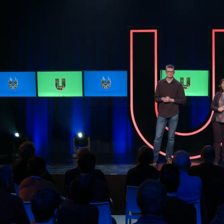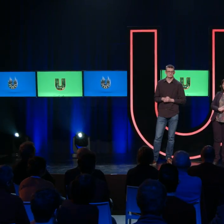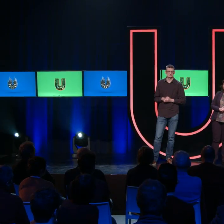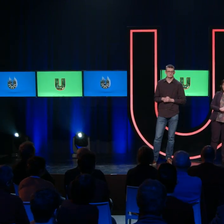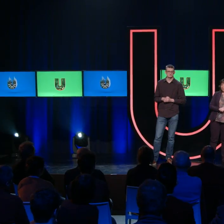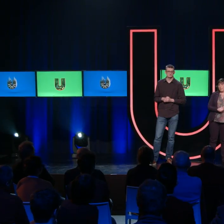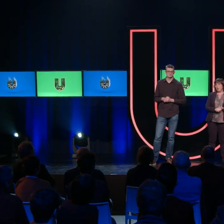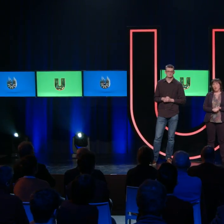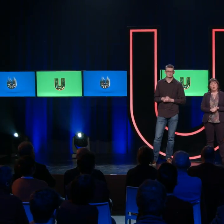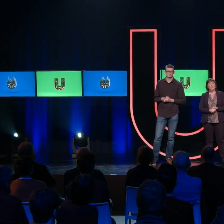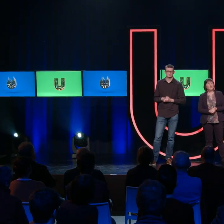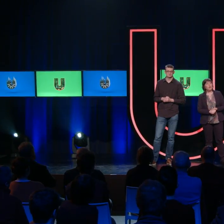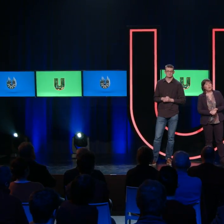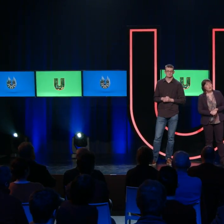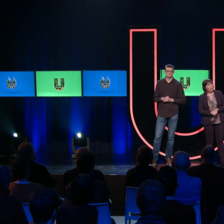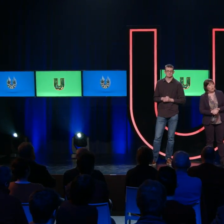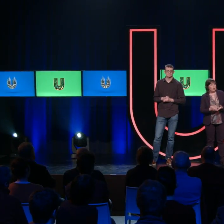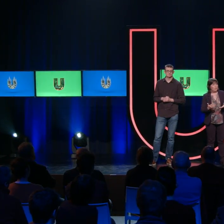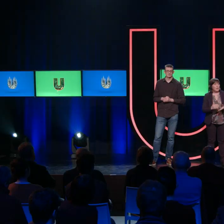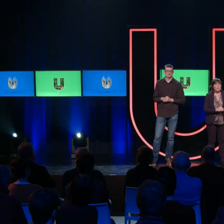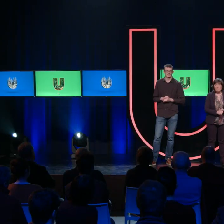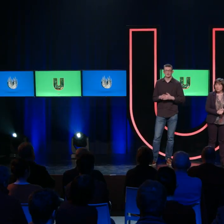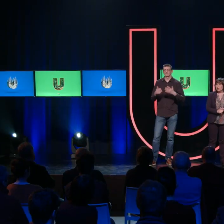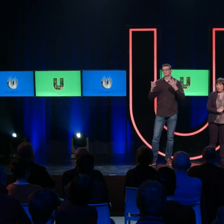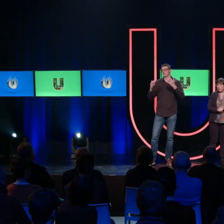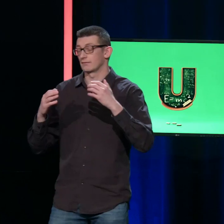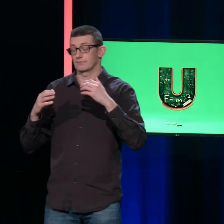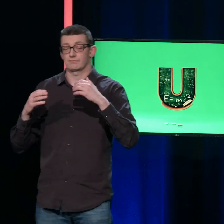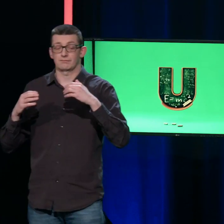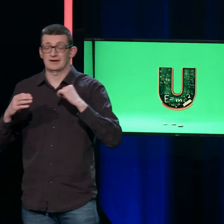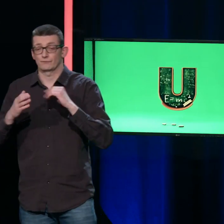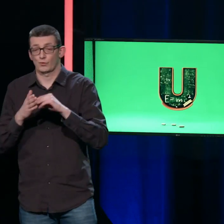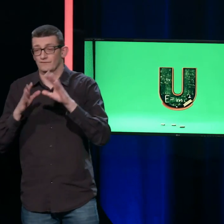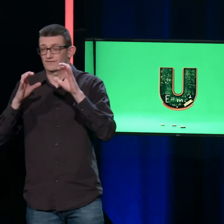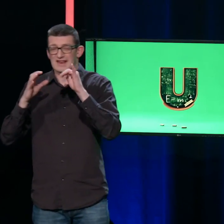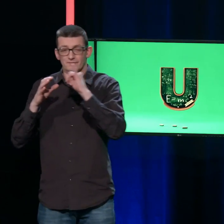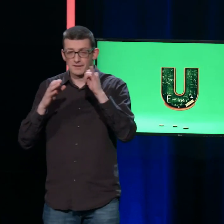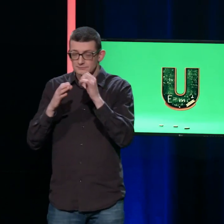Oké. We kunnen nog veel meer vertellen over Vlaamse Gebarentaal,